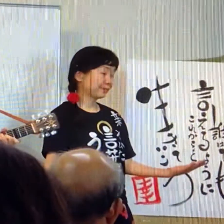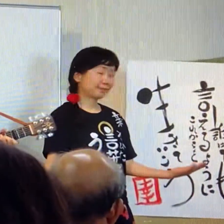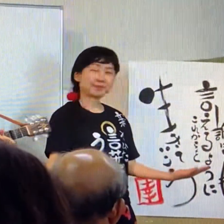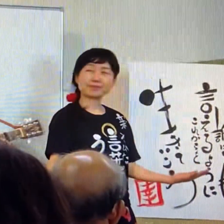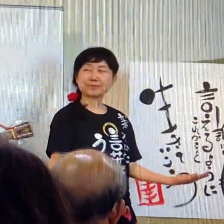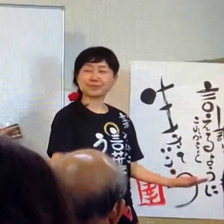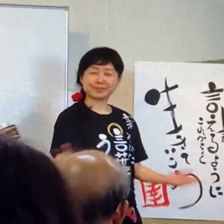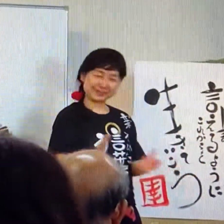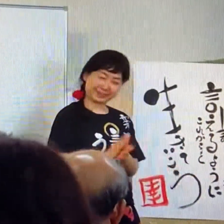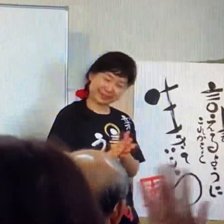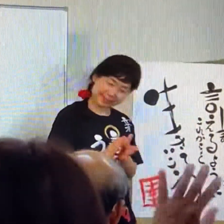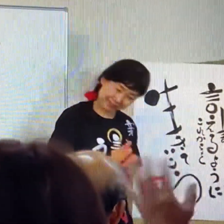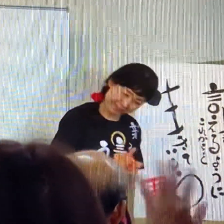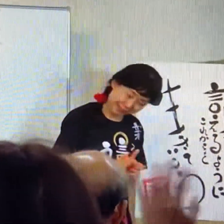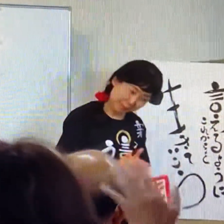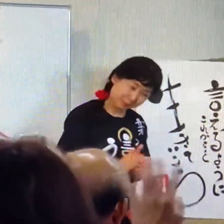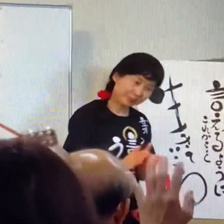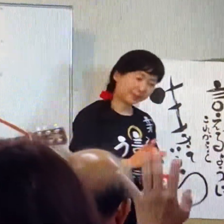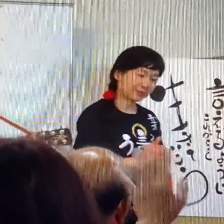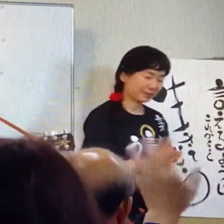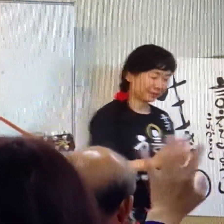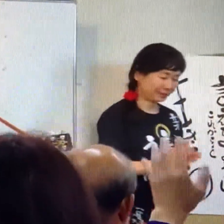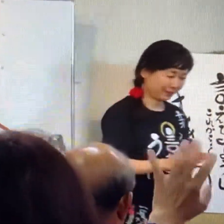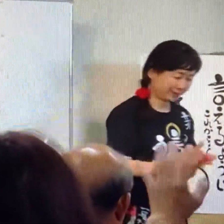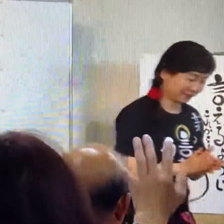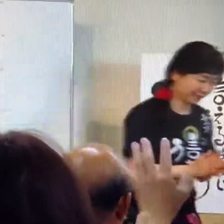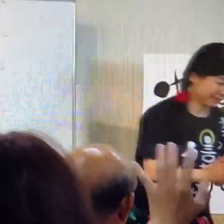「存在」歌：南修治／ピアノ：山村智子／己書：蟹江幸世／手話：山口まち子